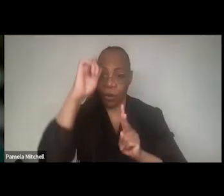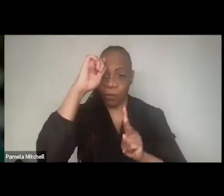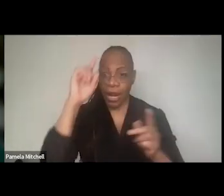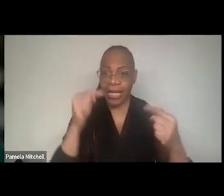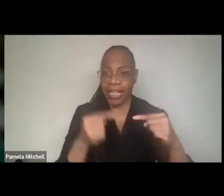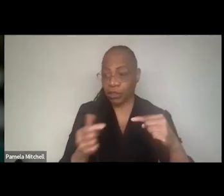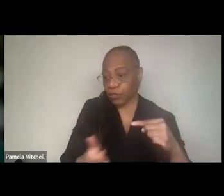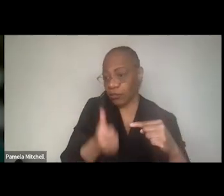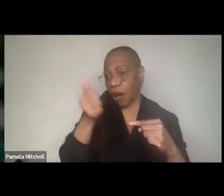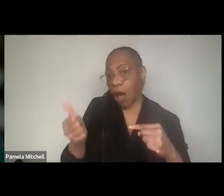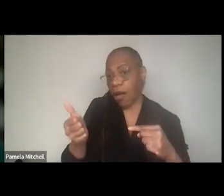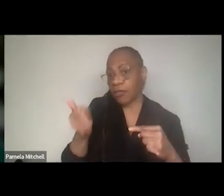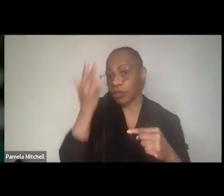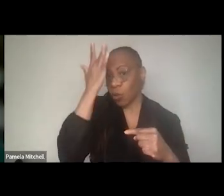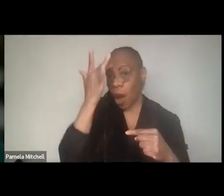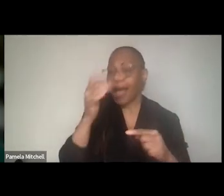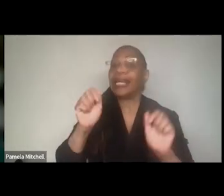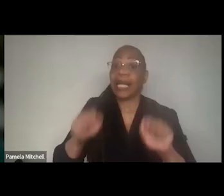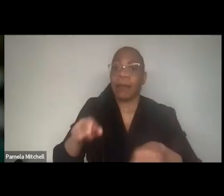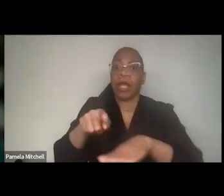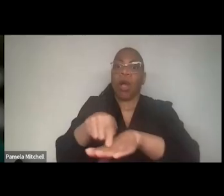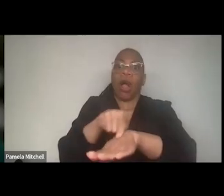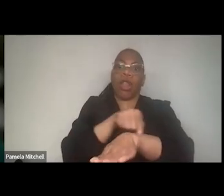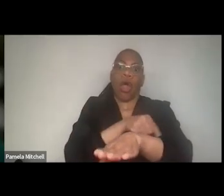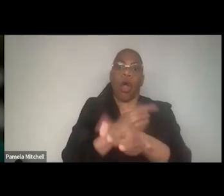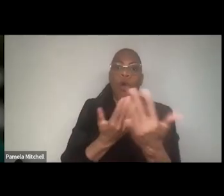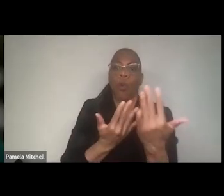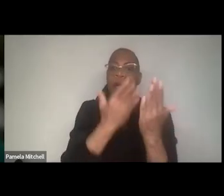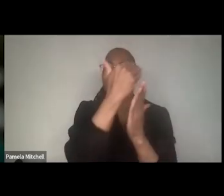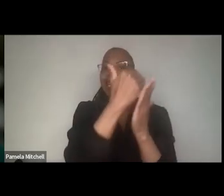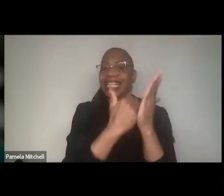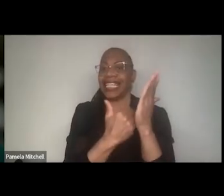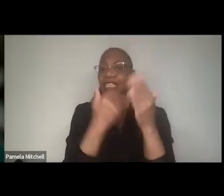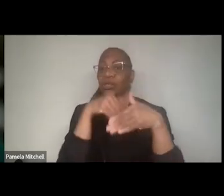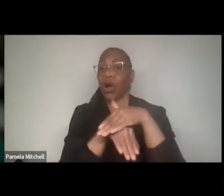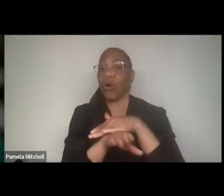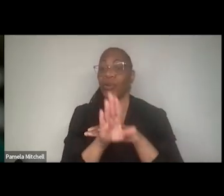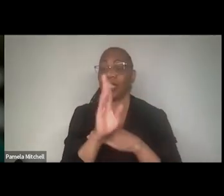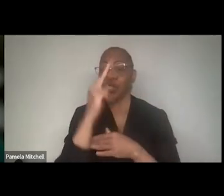Pueden haber listas de espera muy largas para conseguir una evaluación neuropsicológica o para conseguir un proveedor específico,